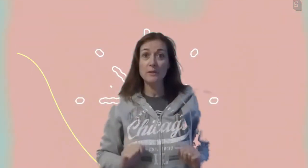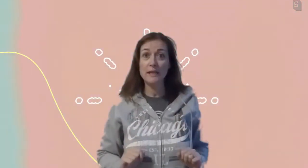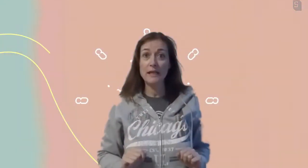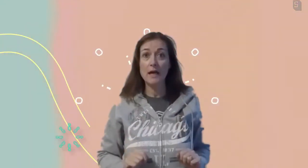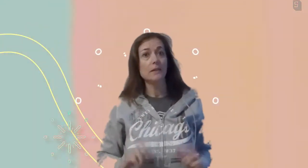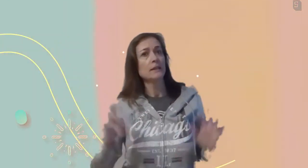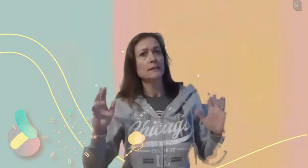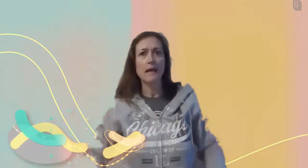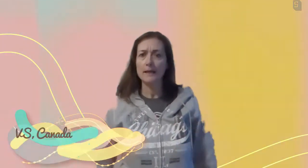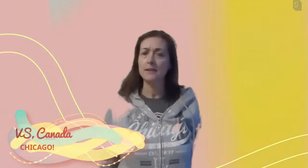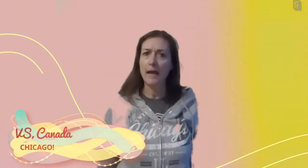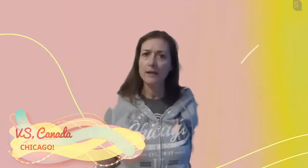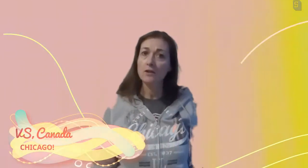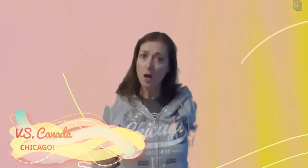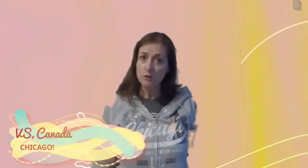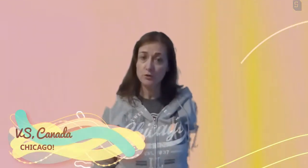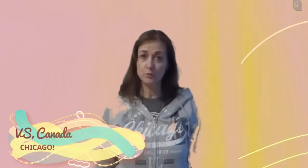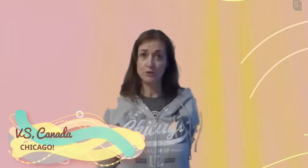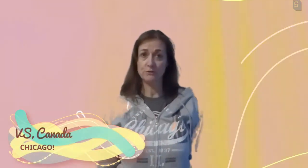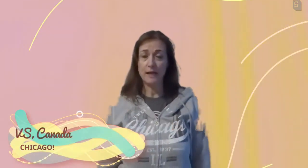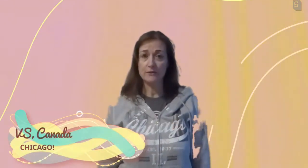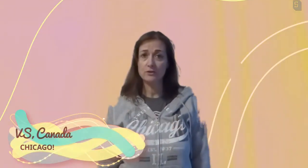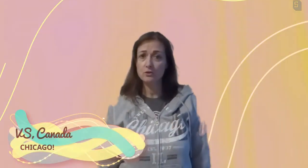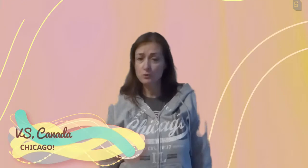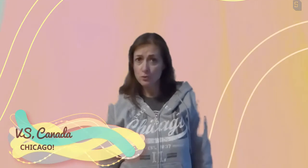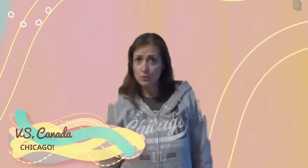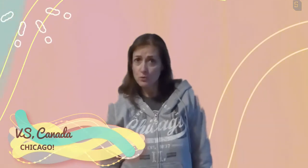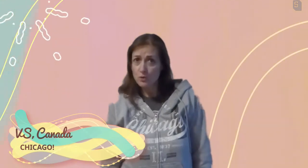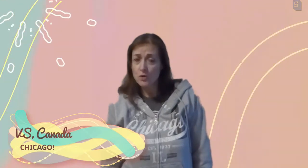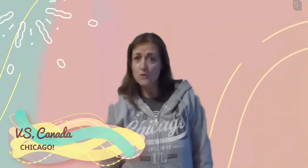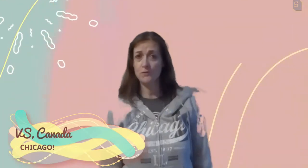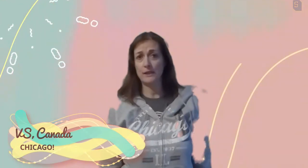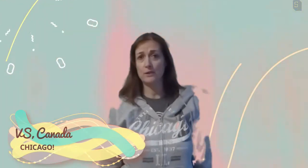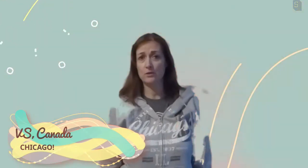noord-amerika daar is eigenlijk alles de moeite waard dat natuur is ongelooflijk indrukwekkend